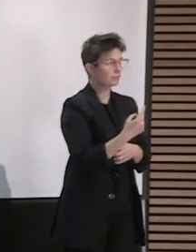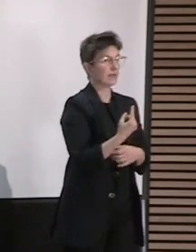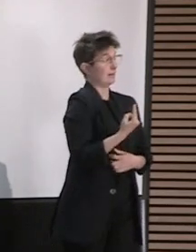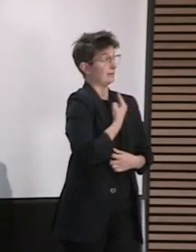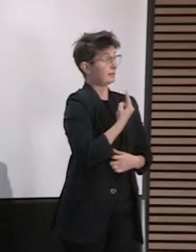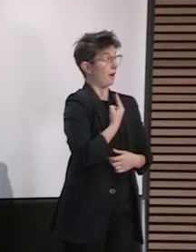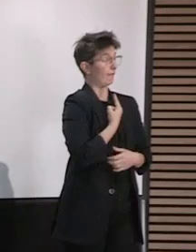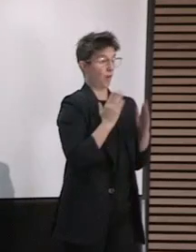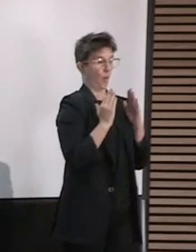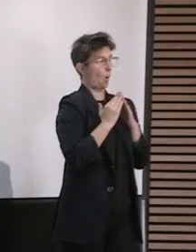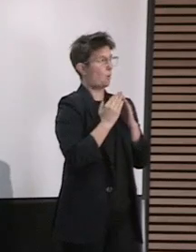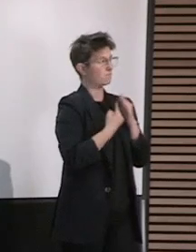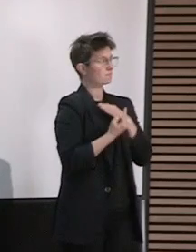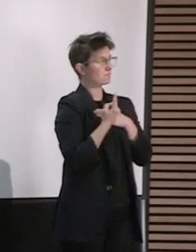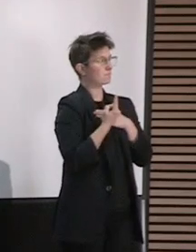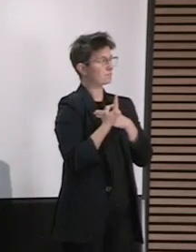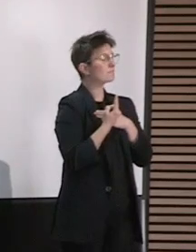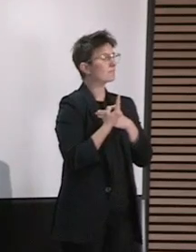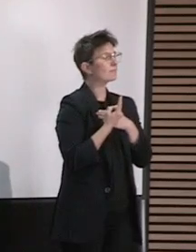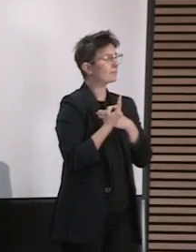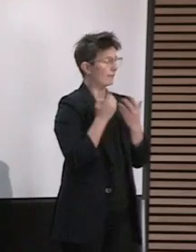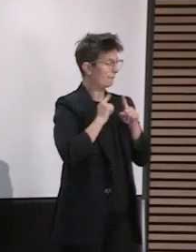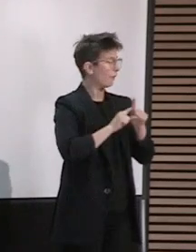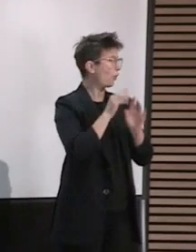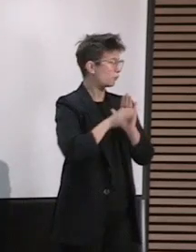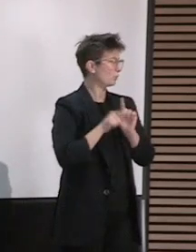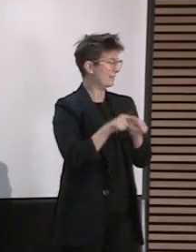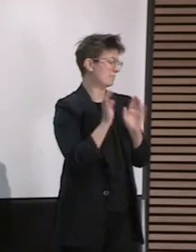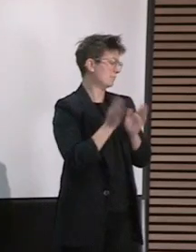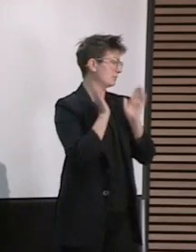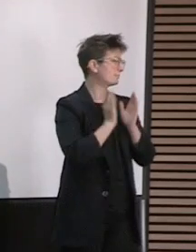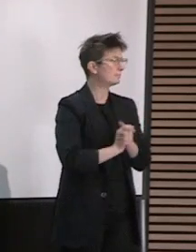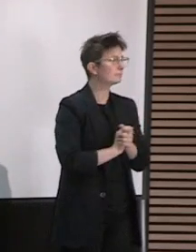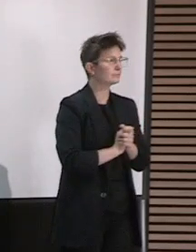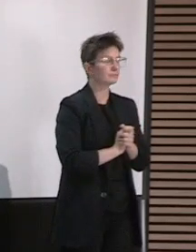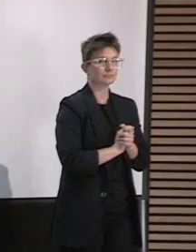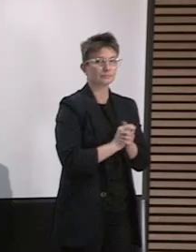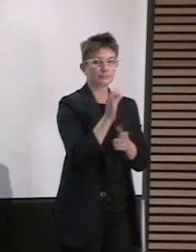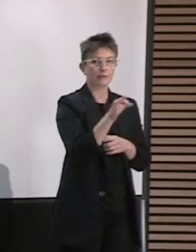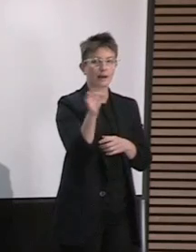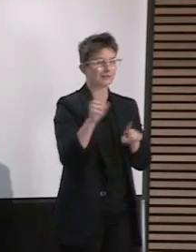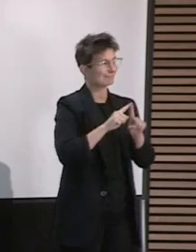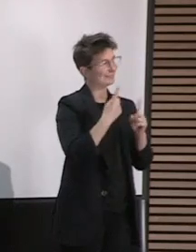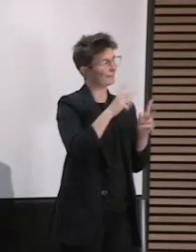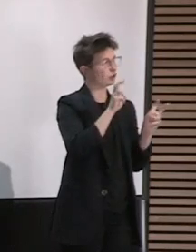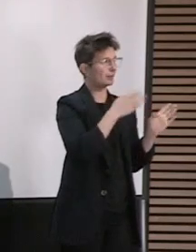te tiaki i te taha o te kawenga o te taenga mai ki konei. Ko te